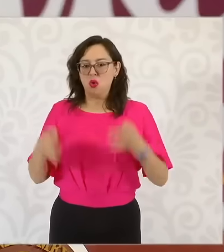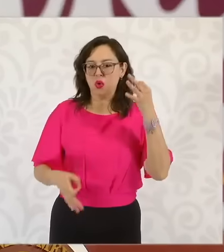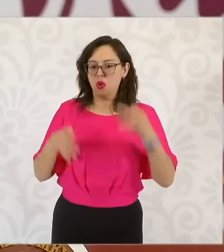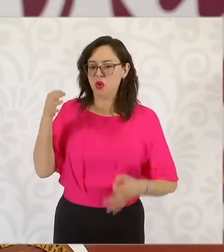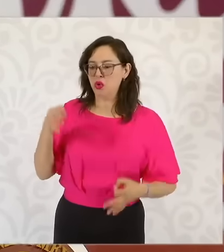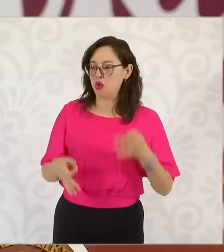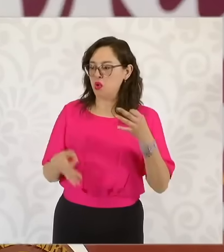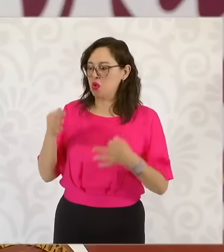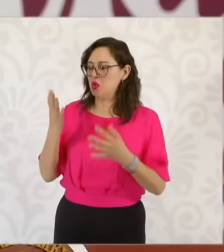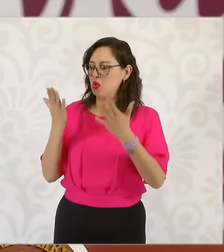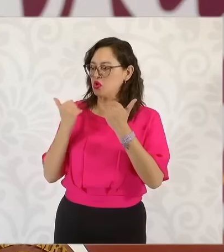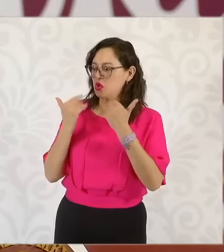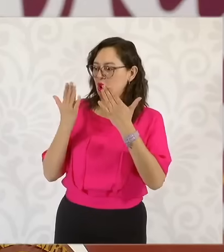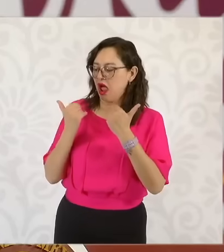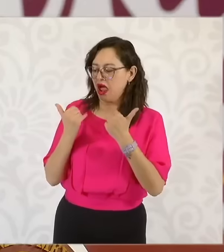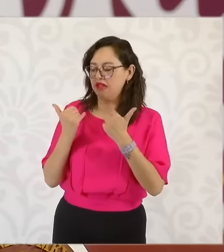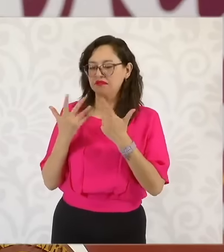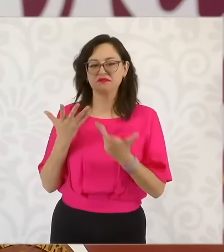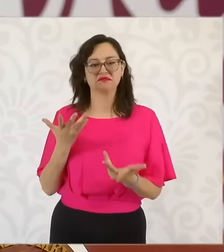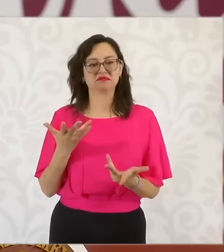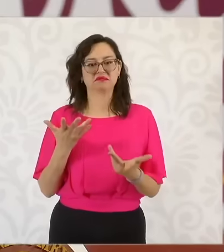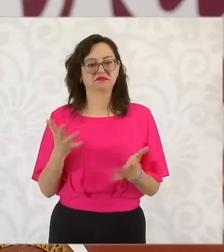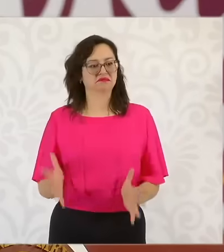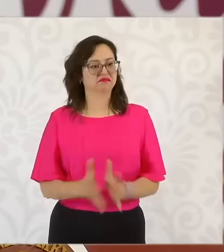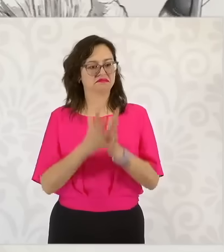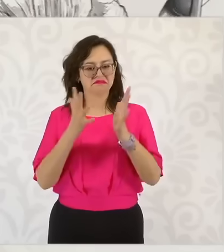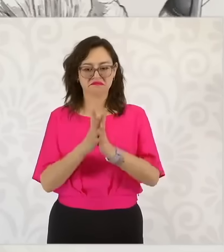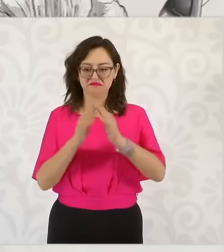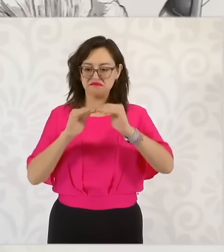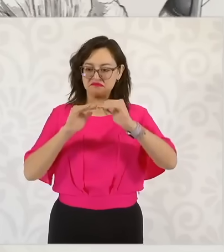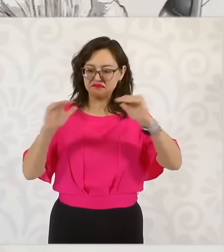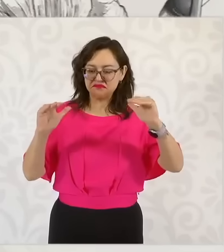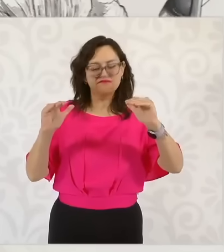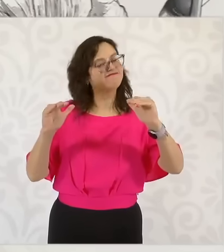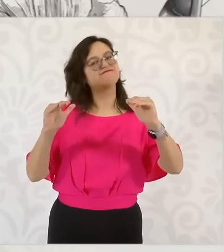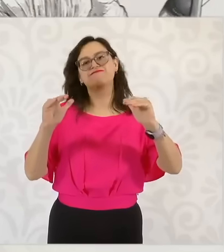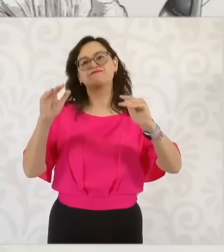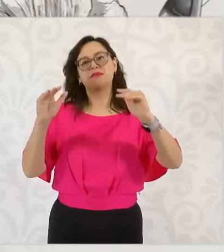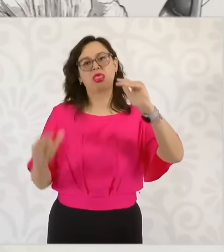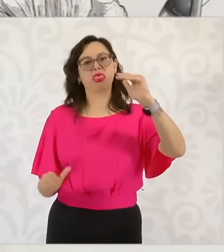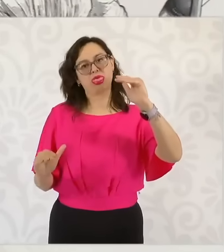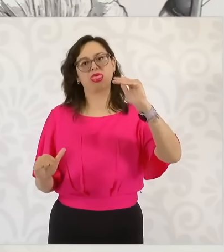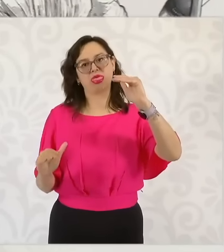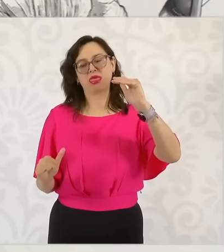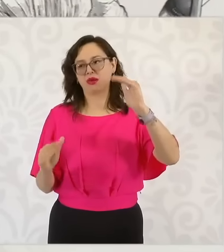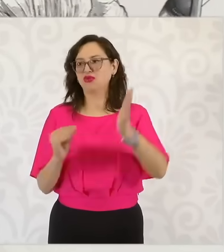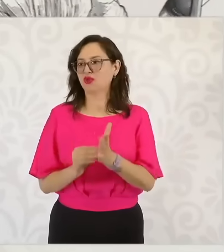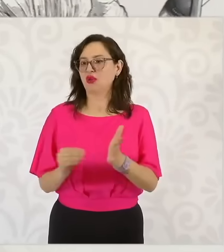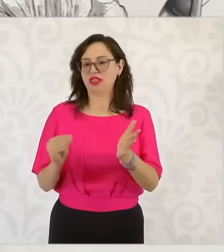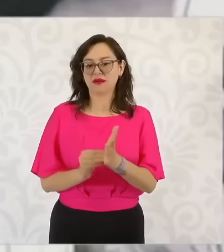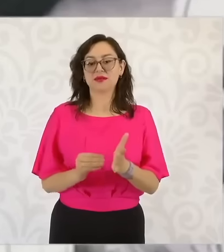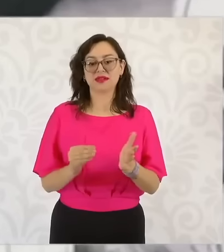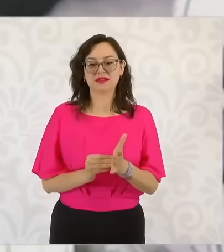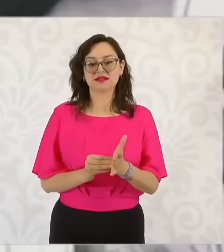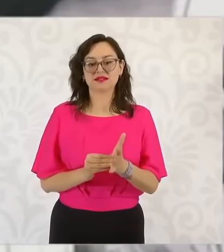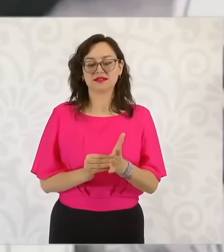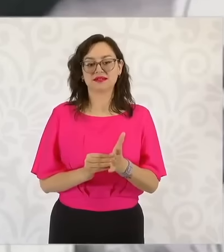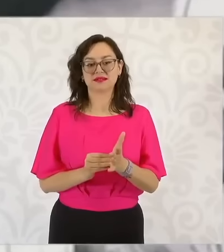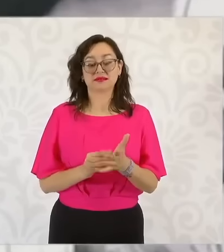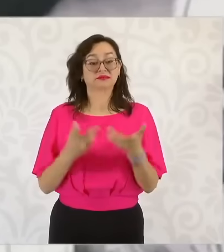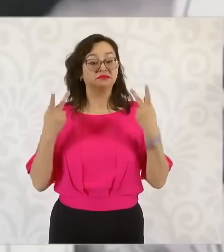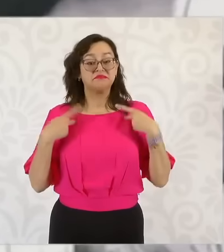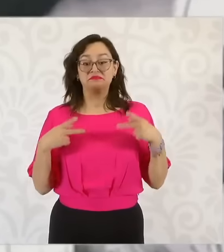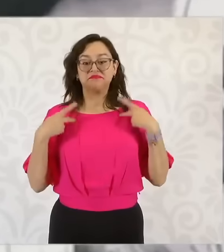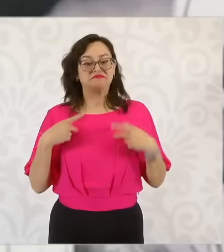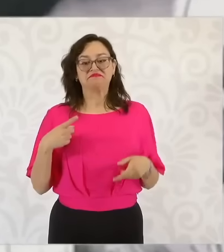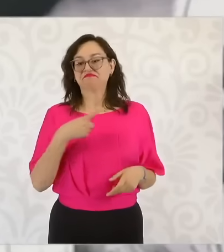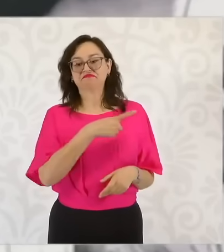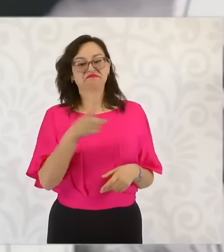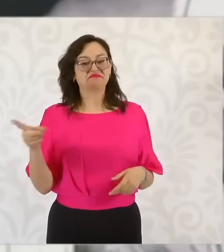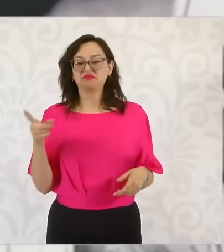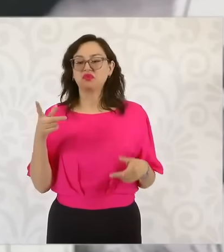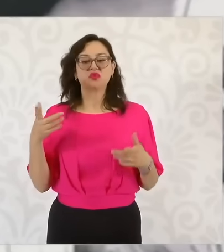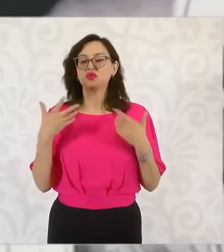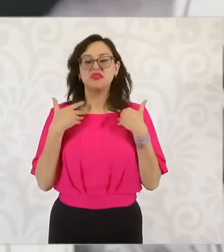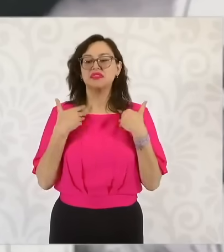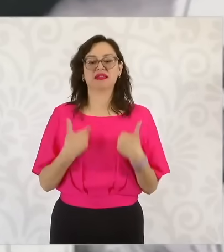todavía truncos en algo algunas personas no lo entendieron porque sus intereses son contrarios